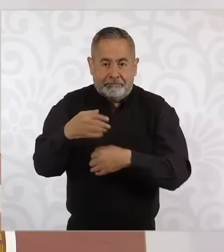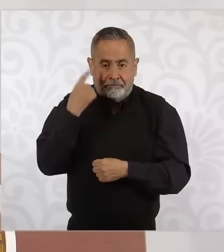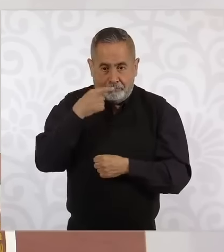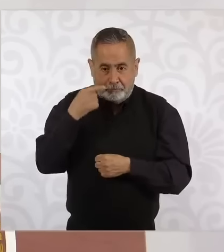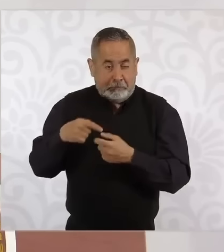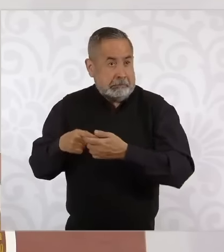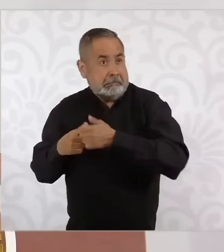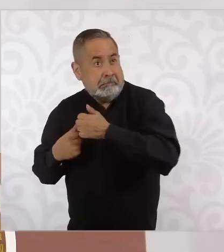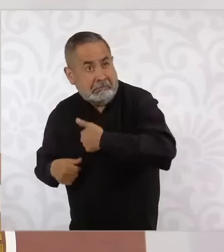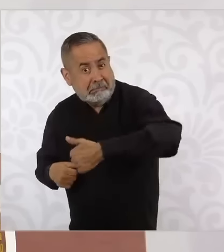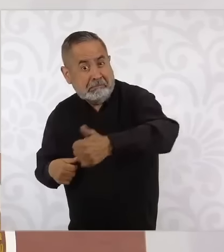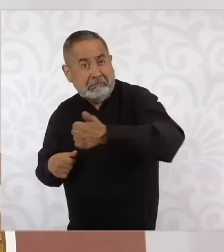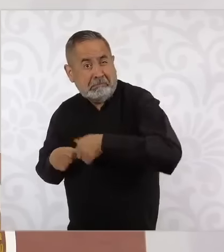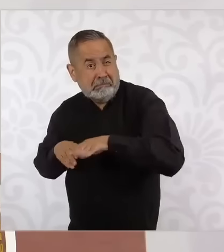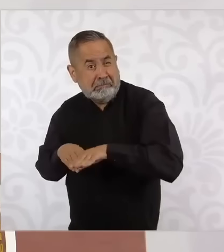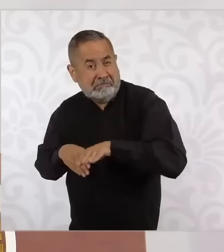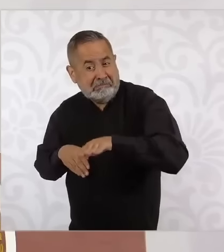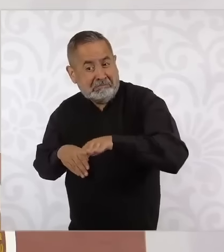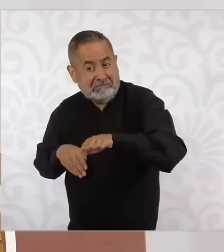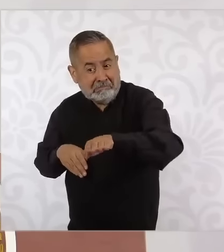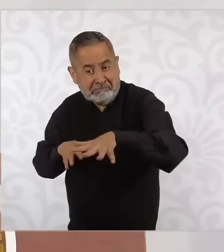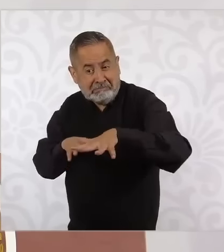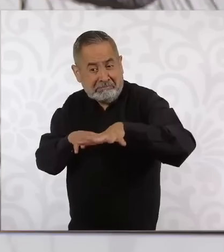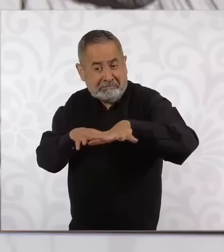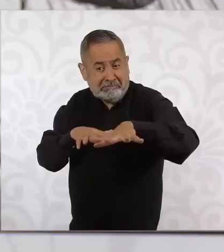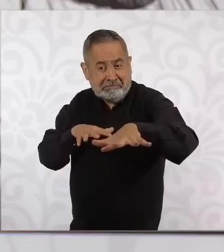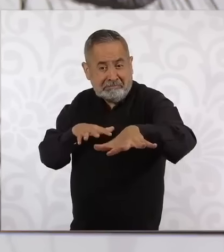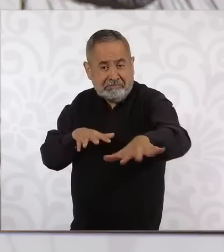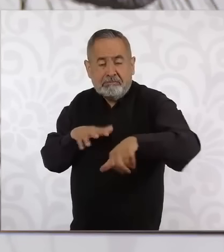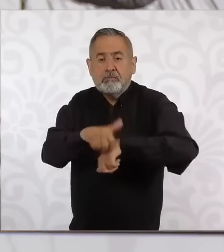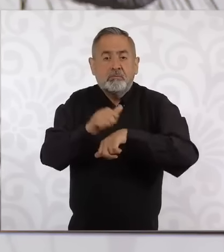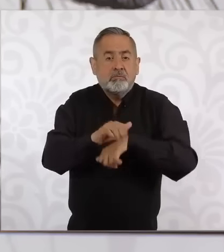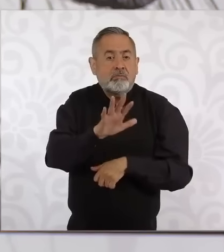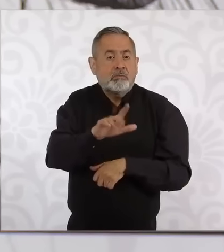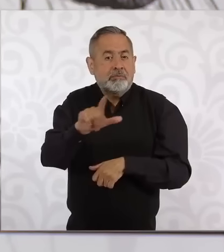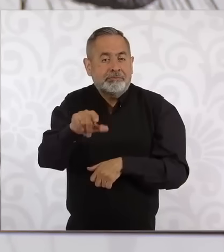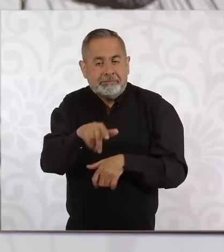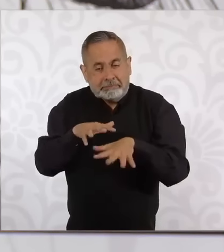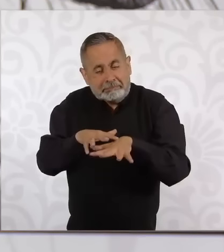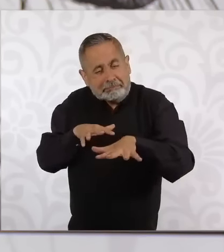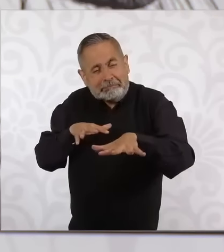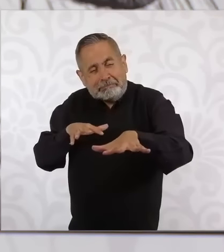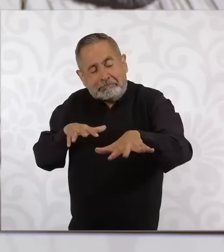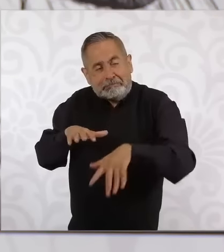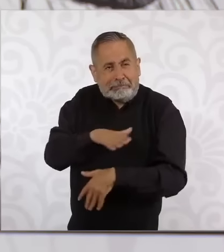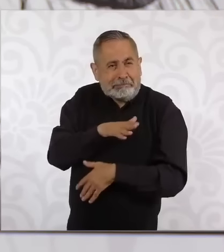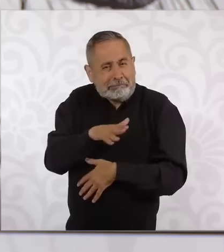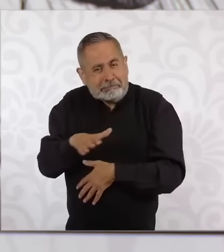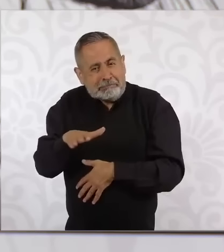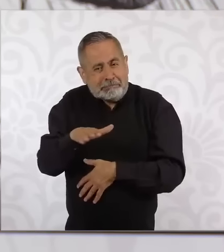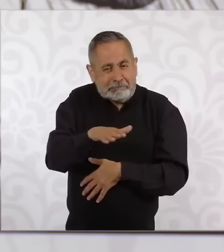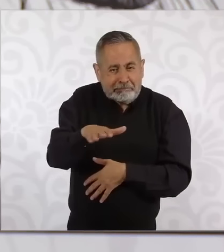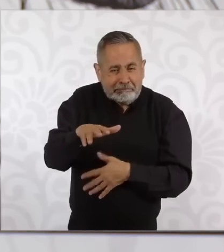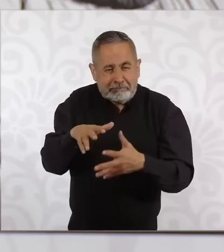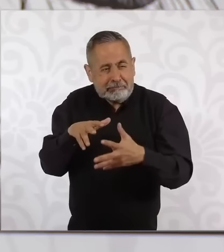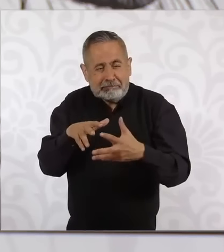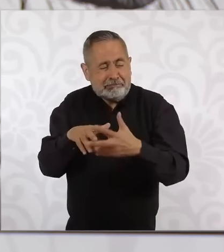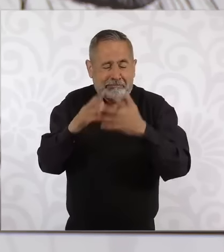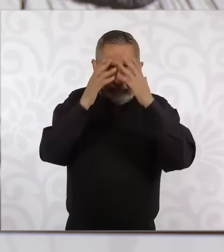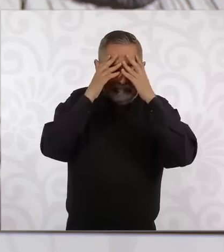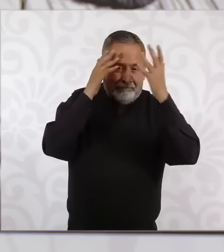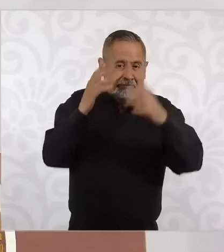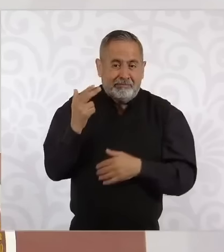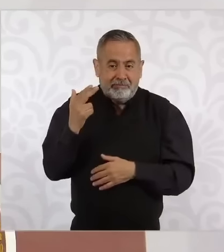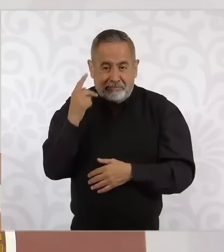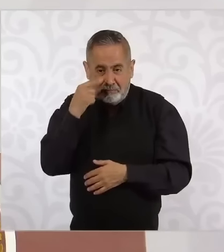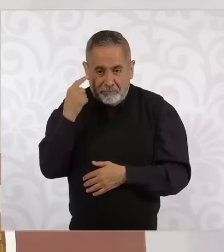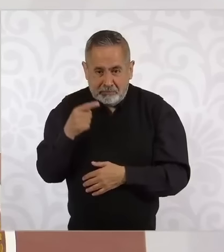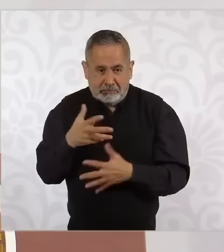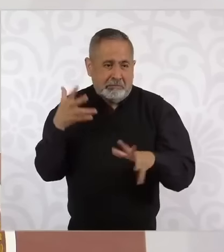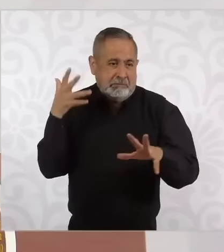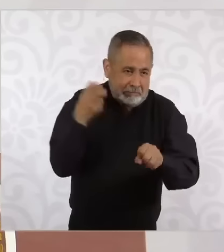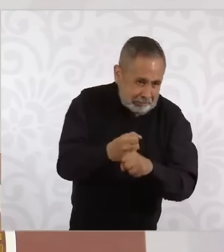que se haga porque está muy llena todas las 57 eh 25 horas porque ya hubo un accidente aquí, porque